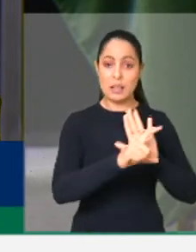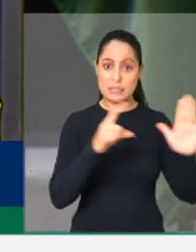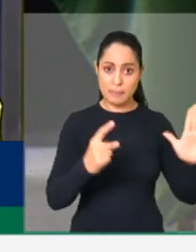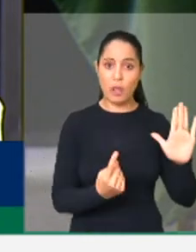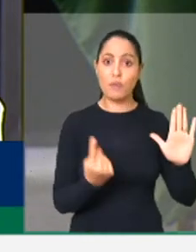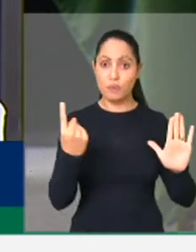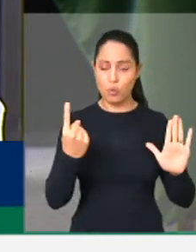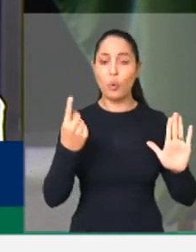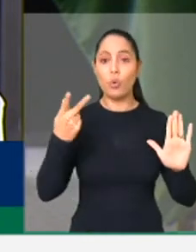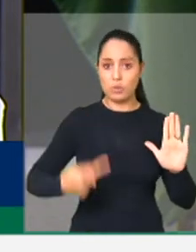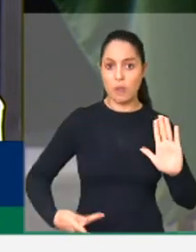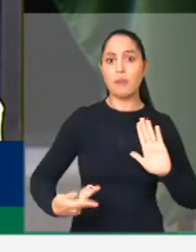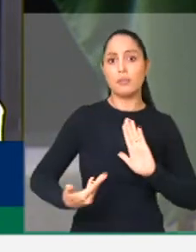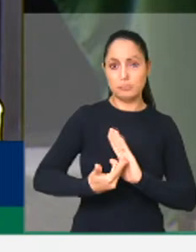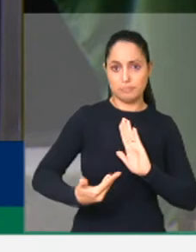CONCLUSÃO DO VOTO. ANTE O EXPOSTO PELA COMISSÃO MISTA